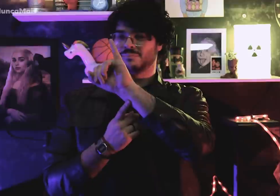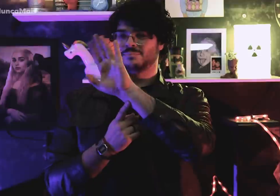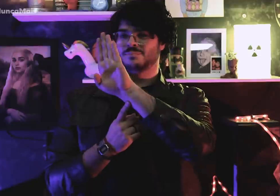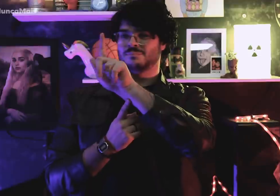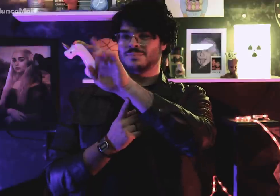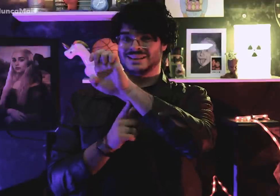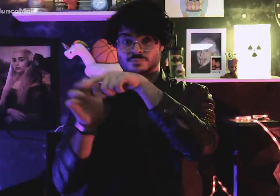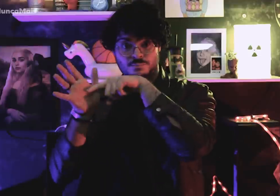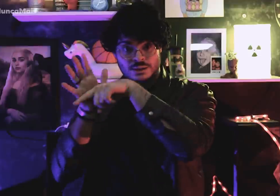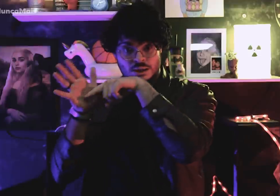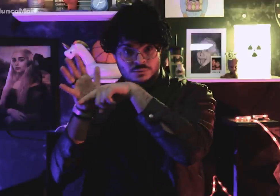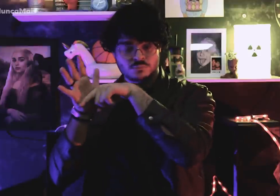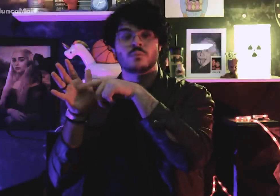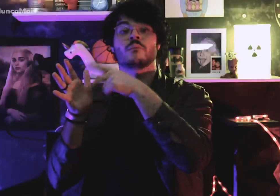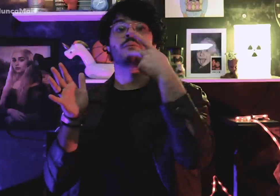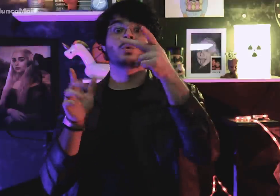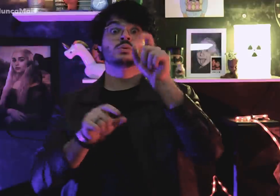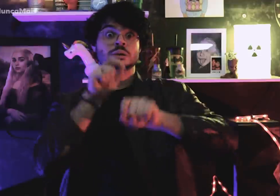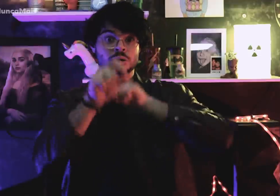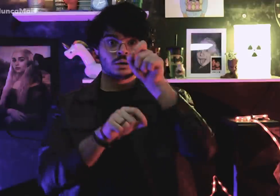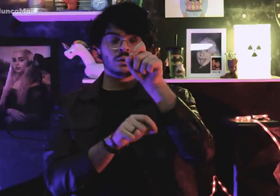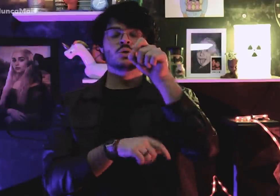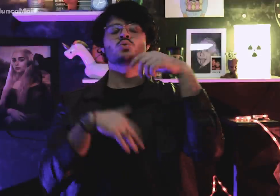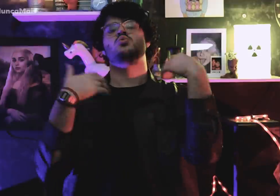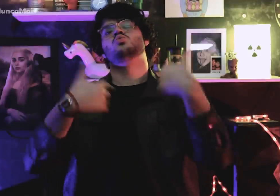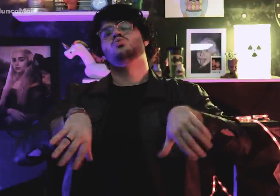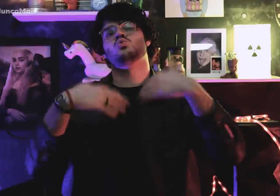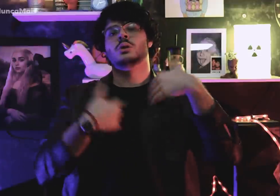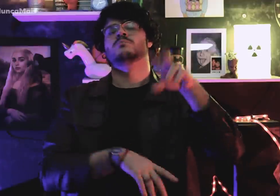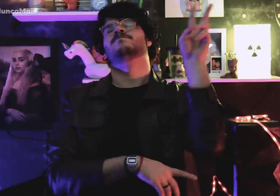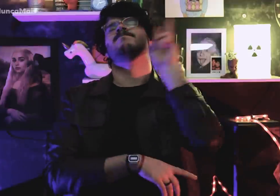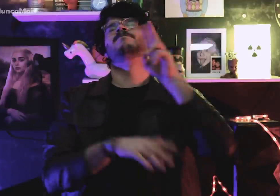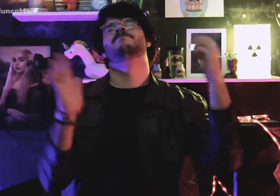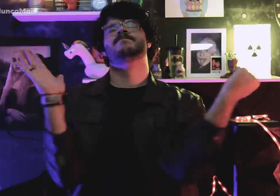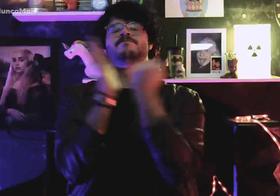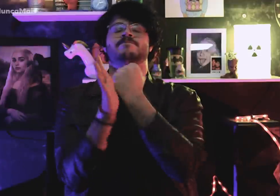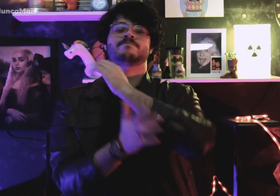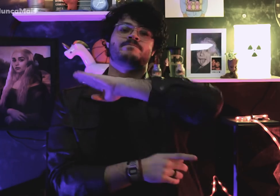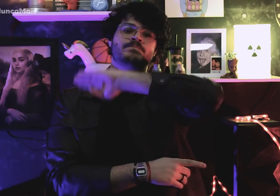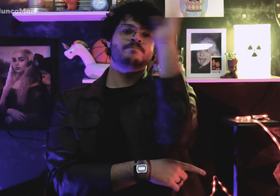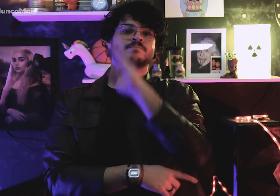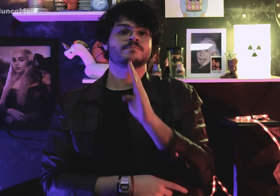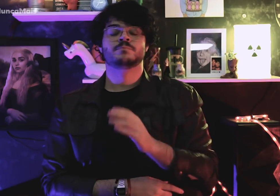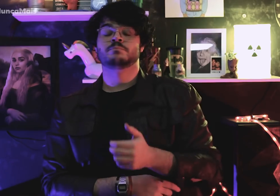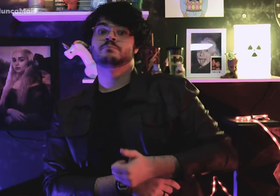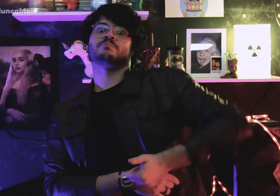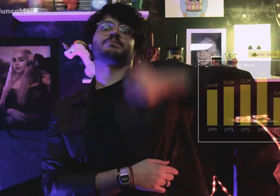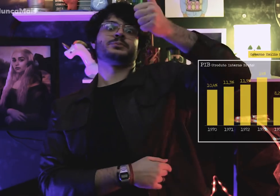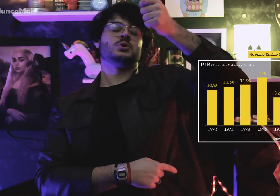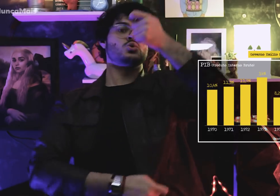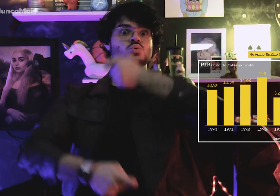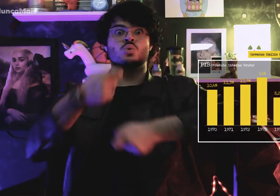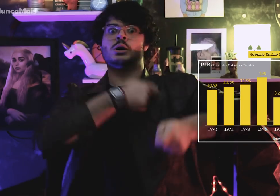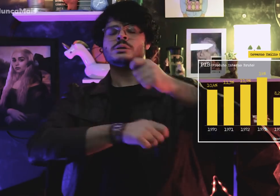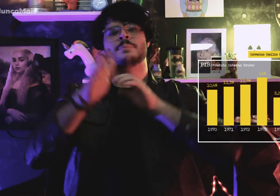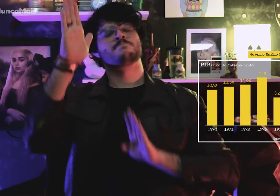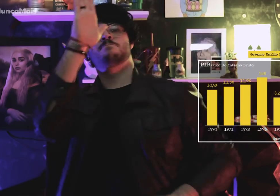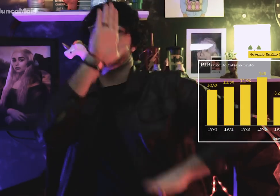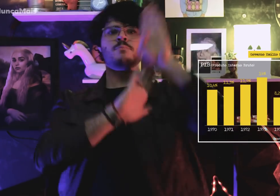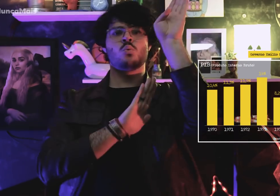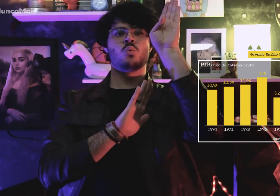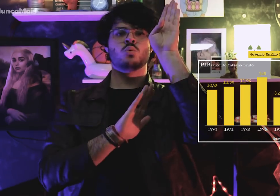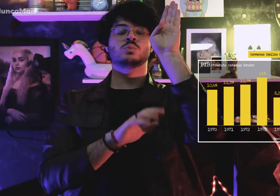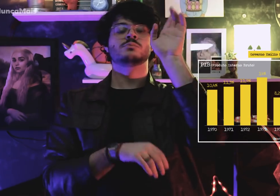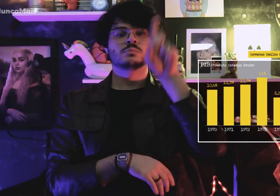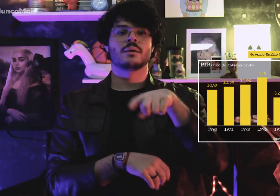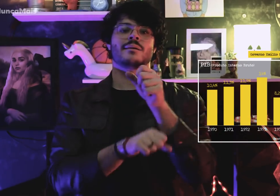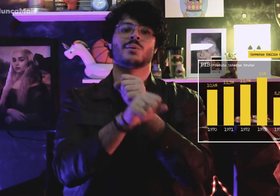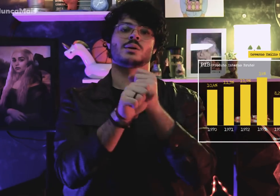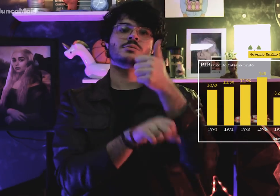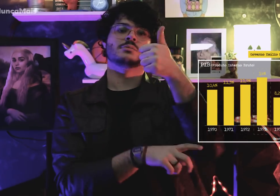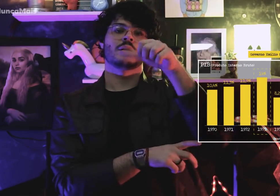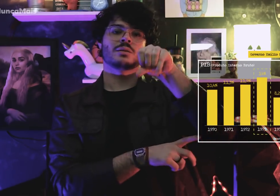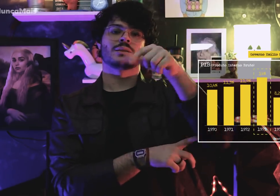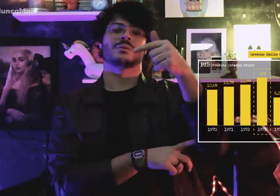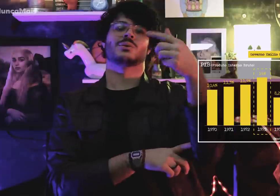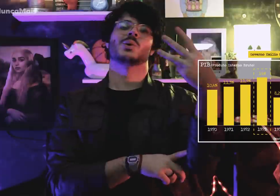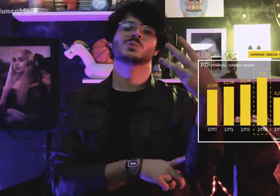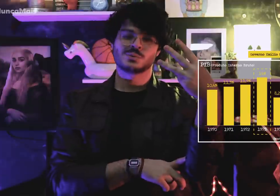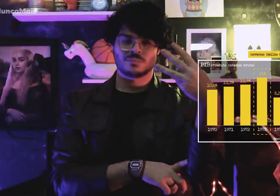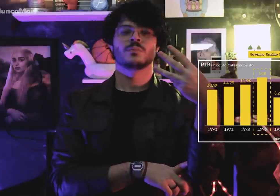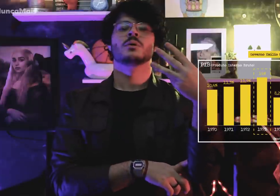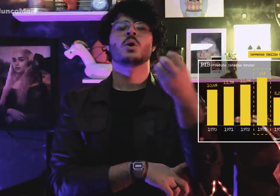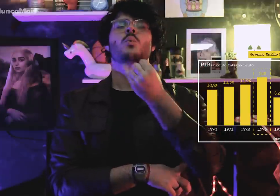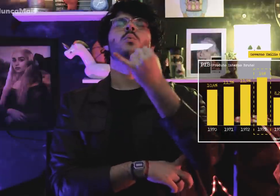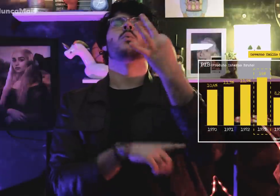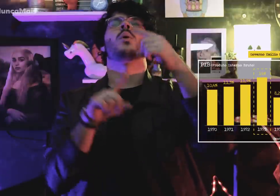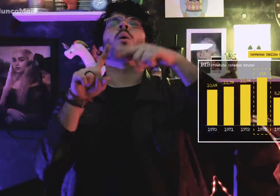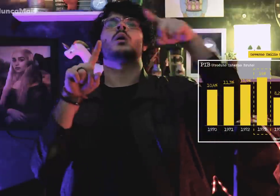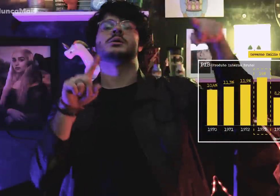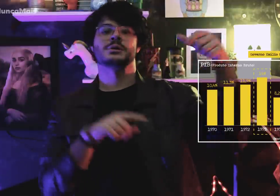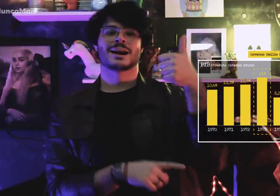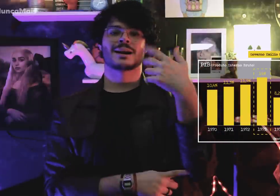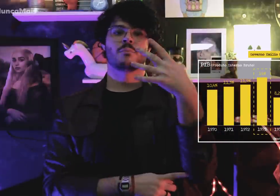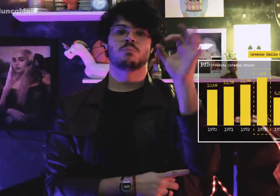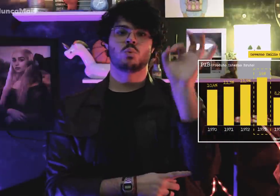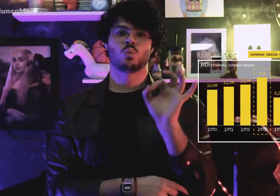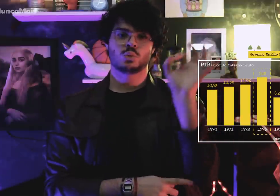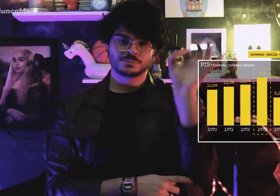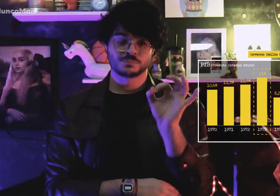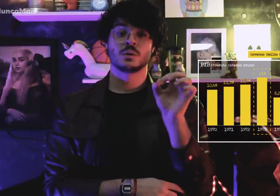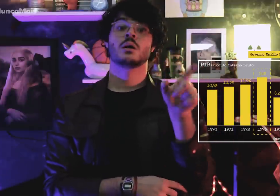Segundo IBGE, a taxa de maior crescimento do PIB da história do Brasil foi de 14% em 1973,